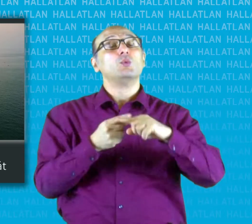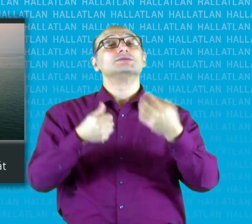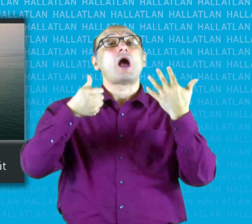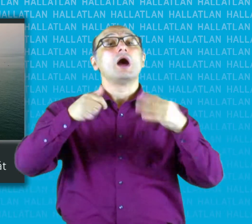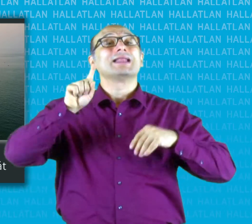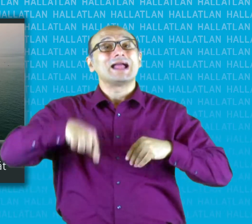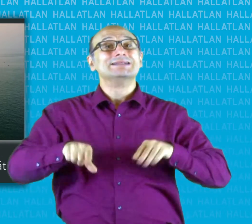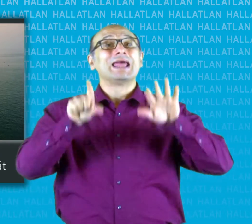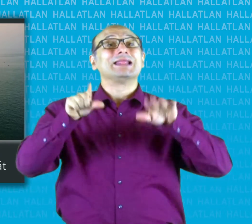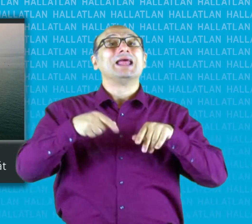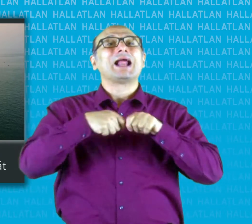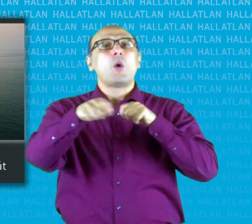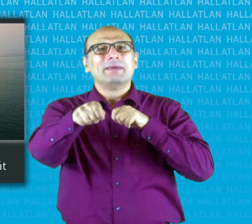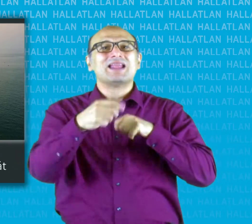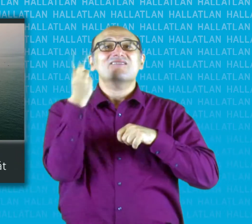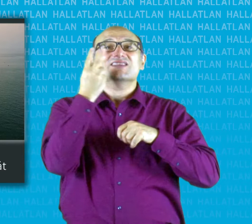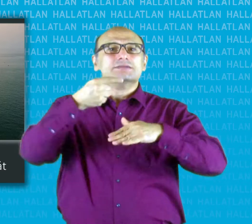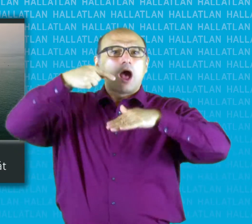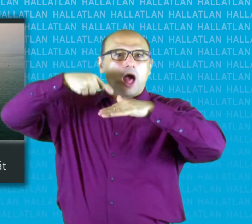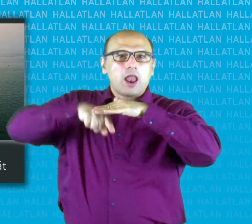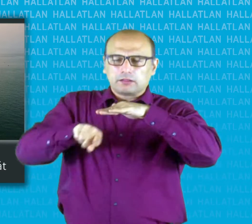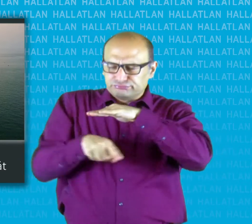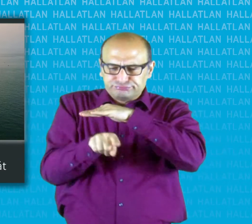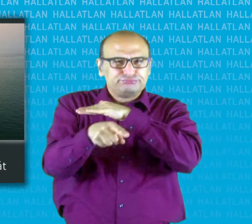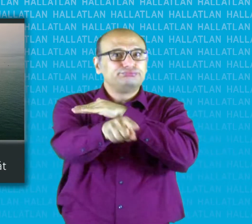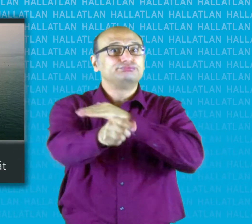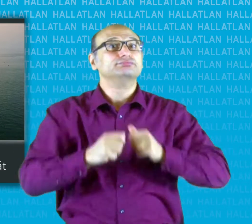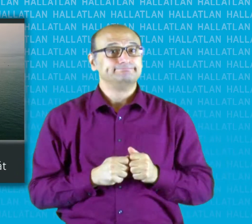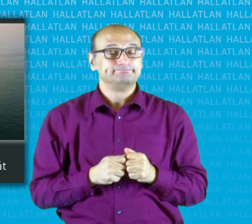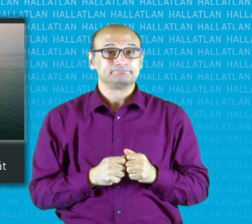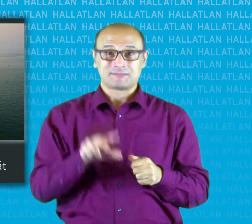egy 6,7 kilométeres víz alatti alagút alkotja.